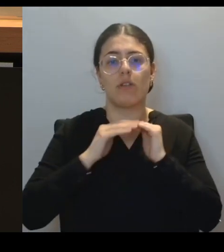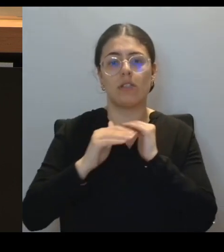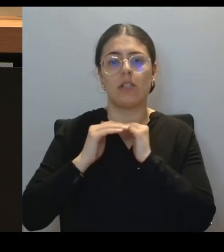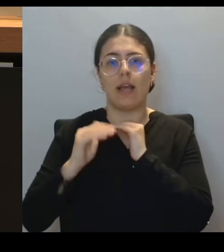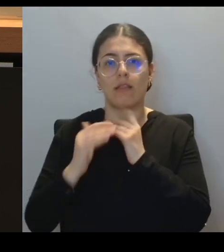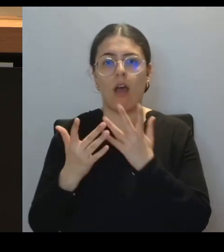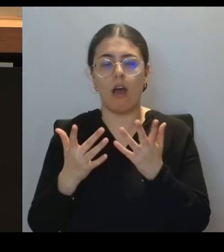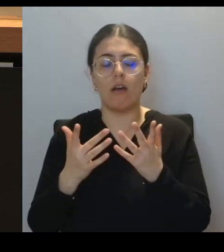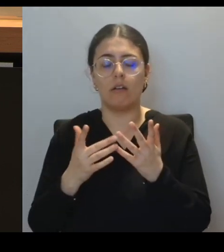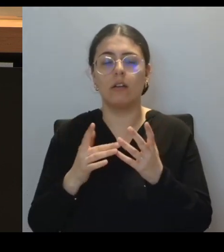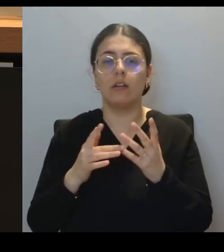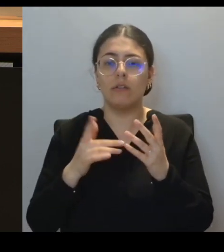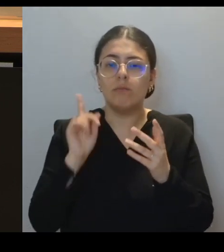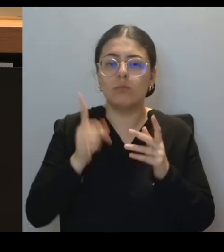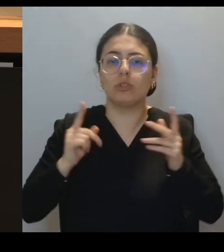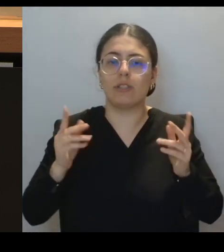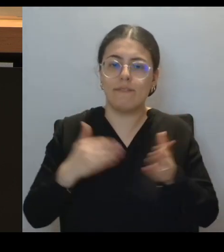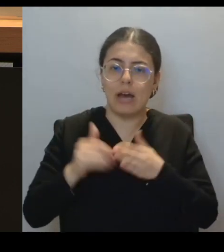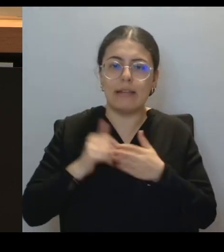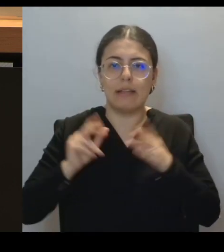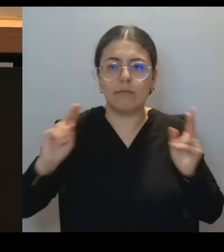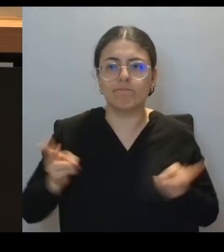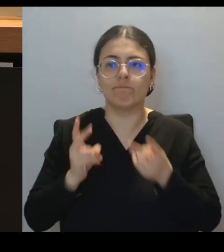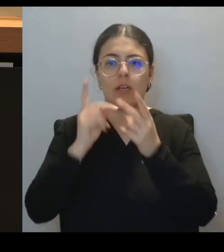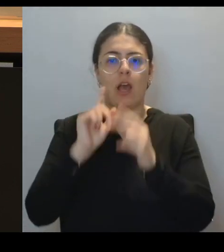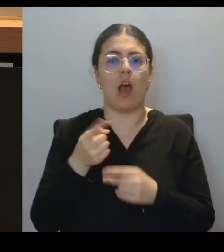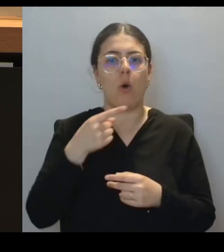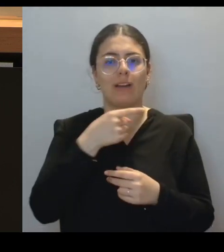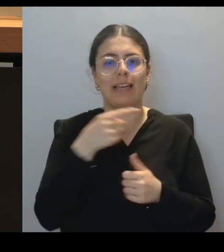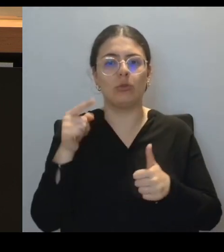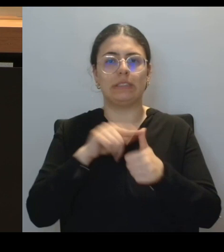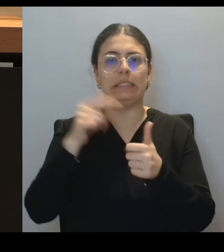Gefahr beschlossen, Jesidinnen unter keinen Umständen abzuschieben.